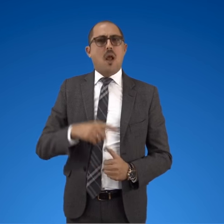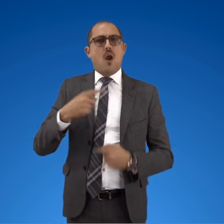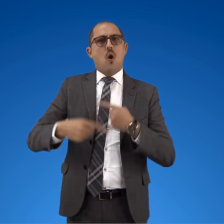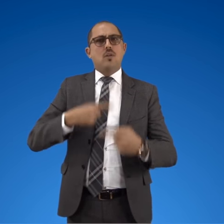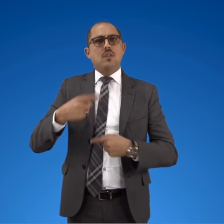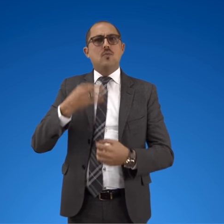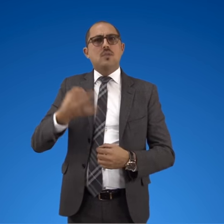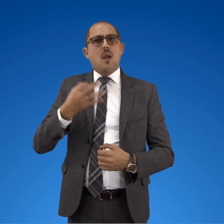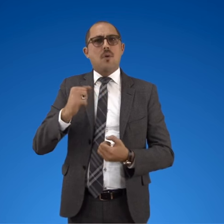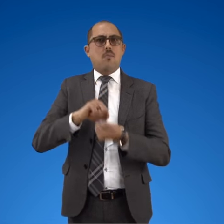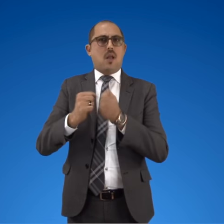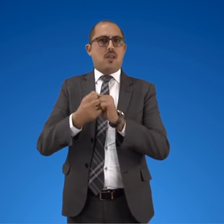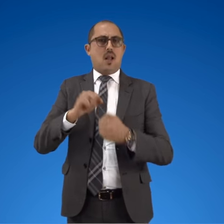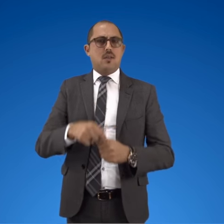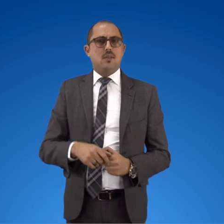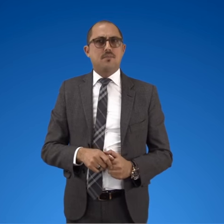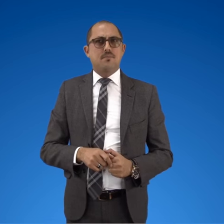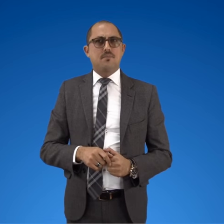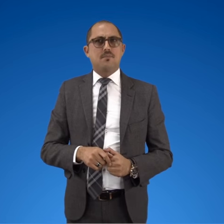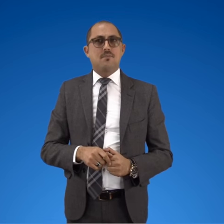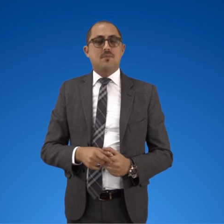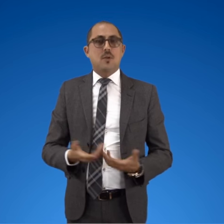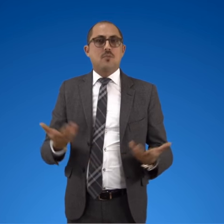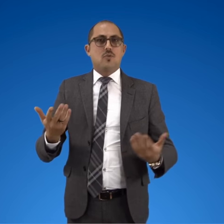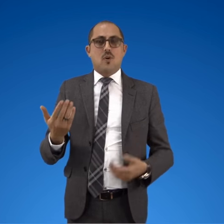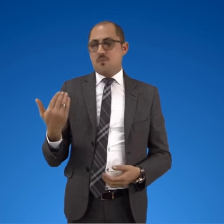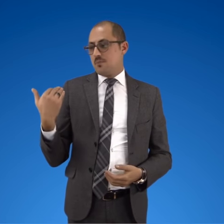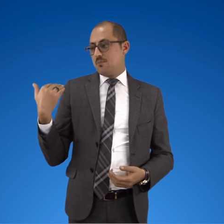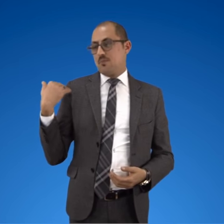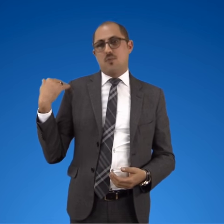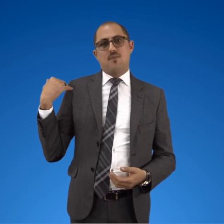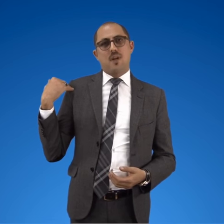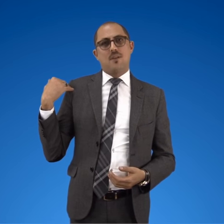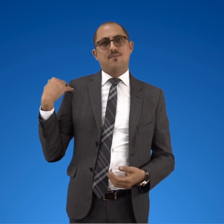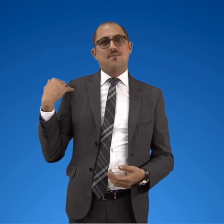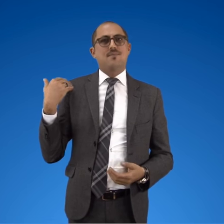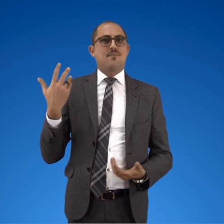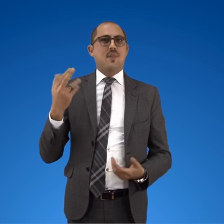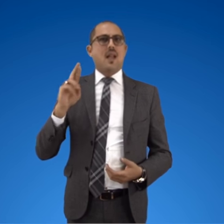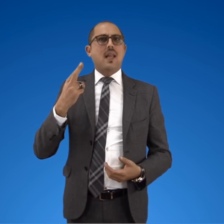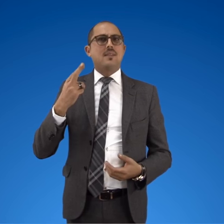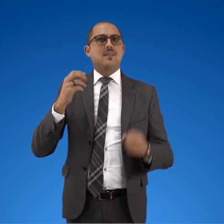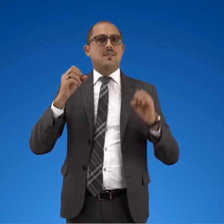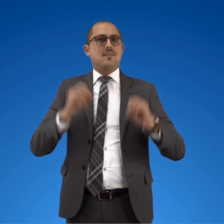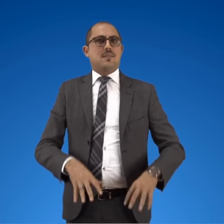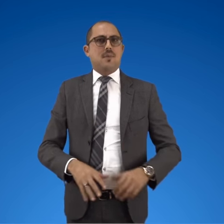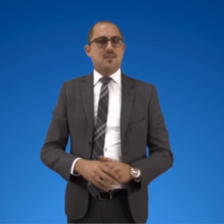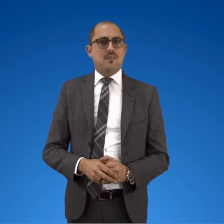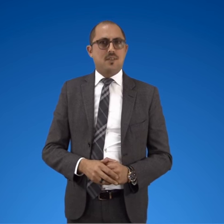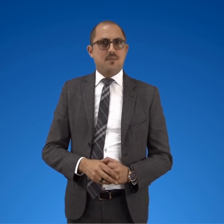Noi continuamo sempre le battaglie Pochi giorni fà il premier Renzi si è dimesso